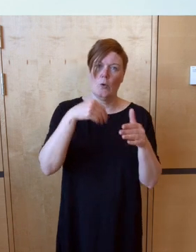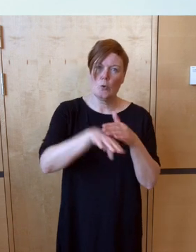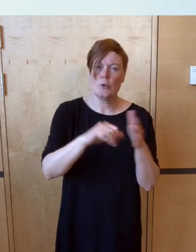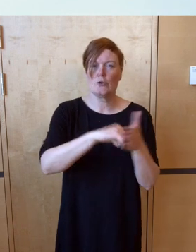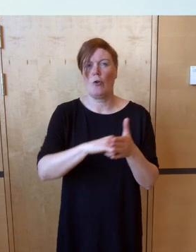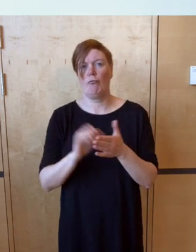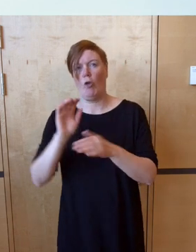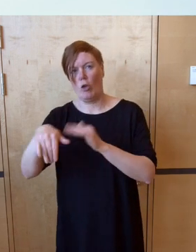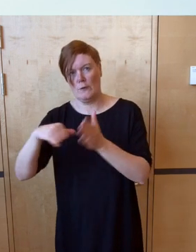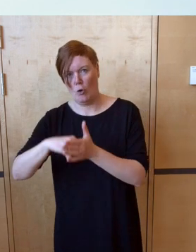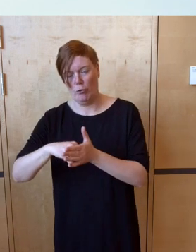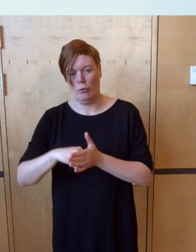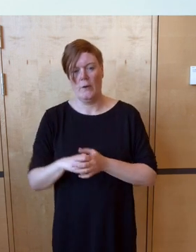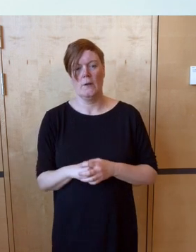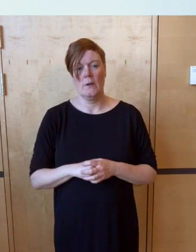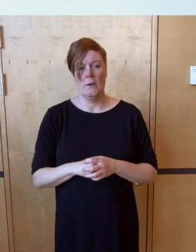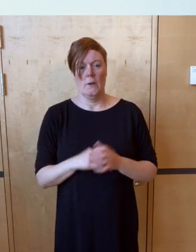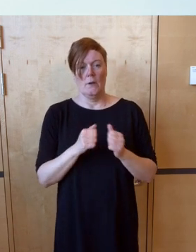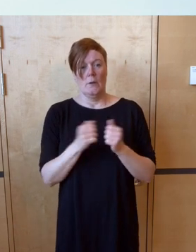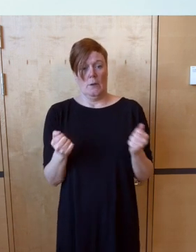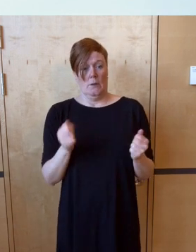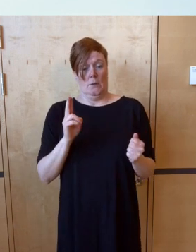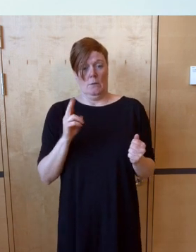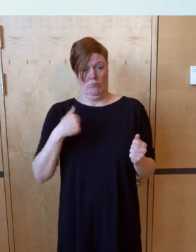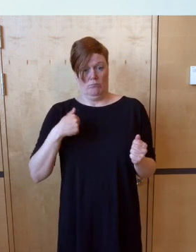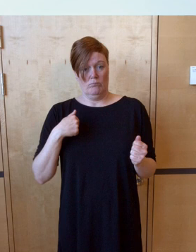Men med det här så vill jag föreslå fullmäktige att